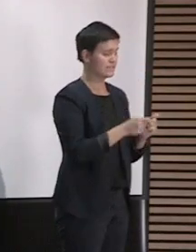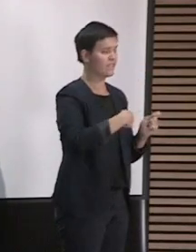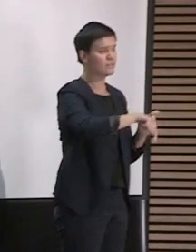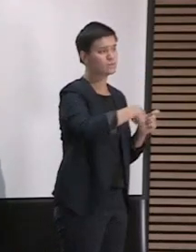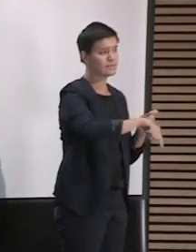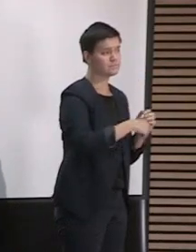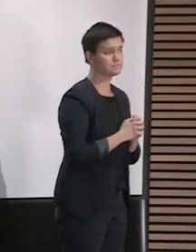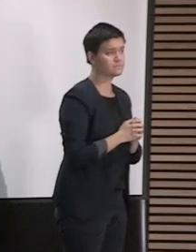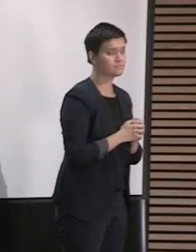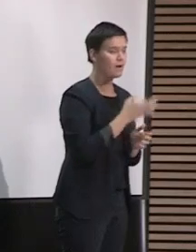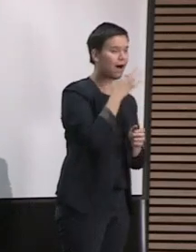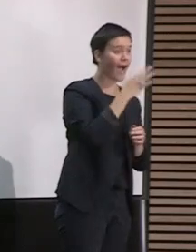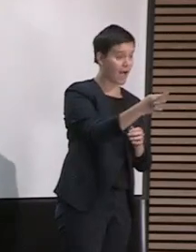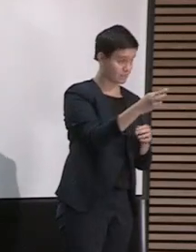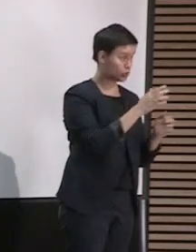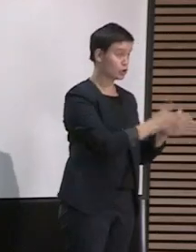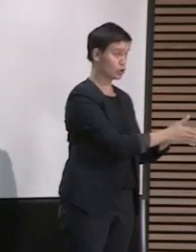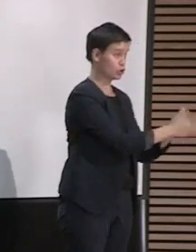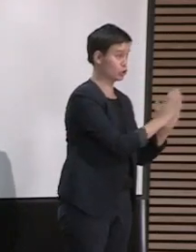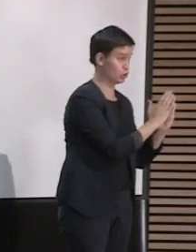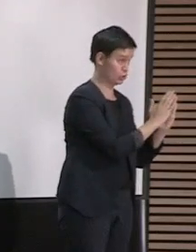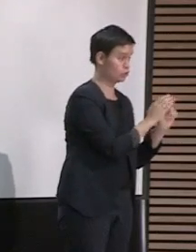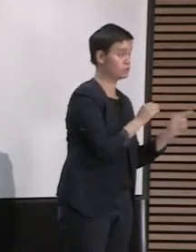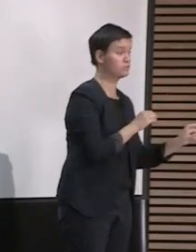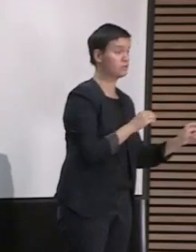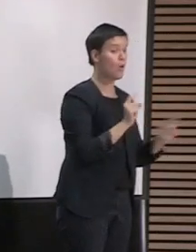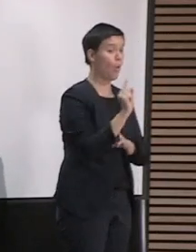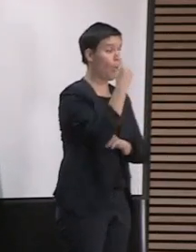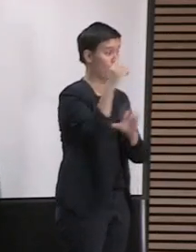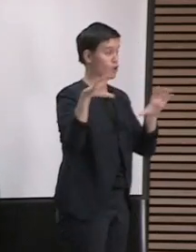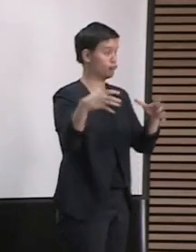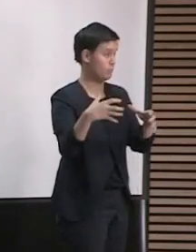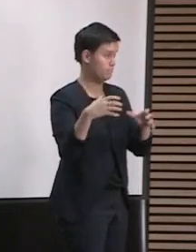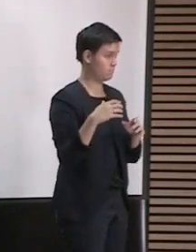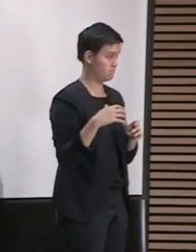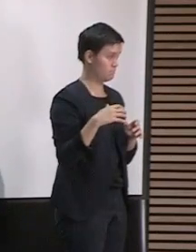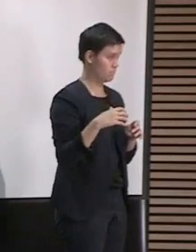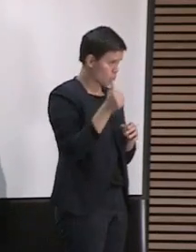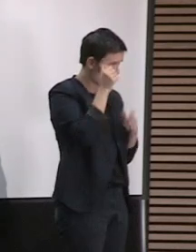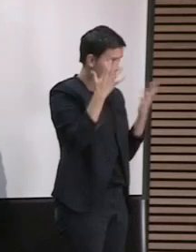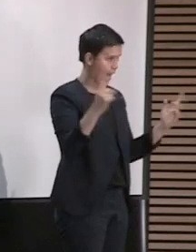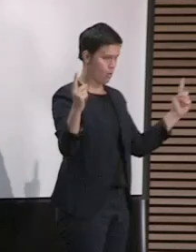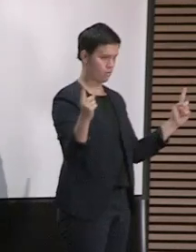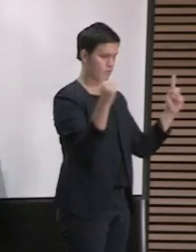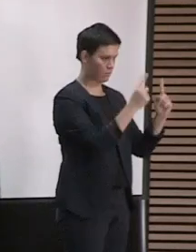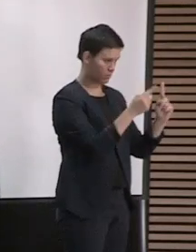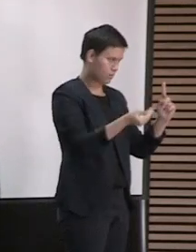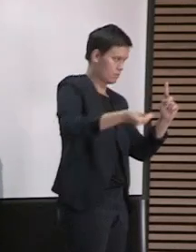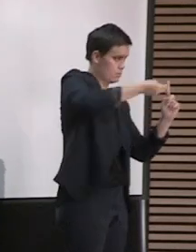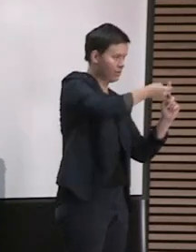taumaha o te hapori kei tua.